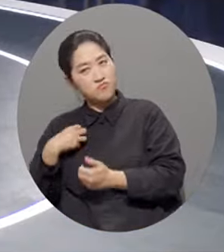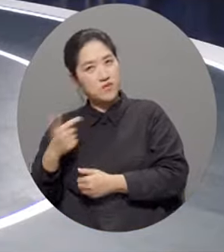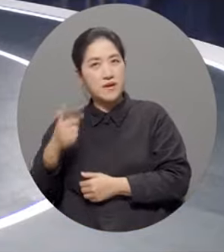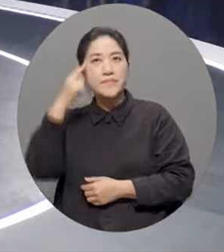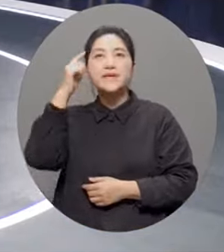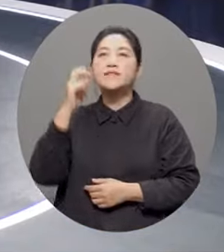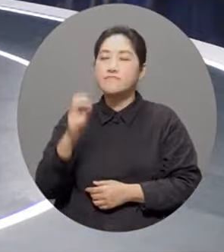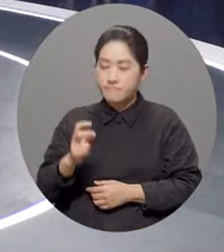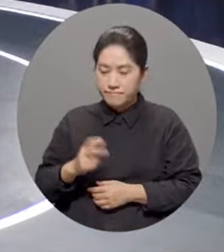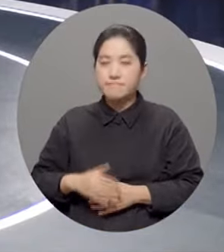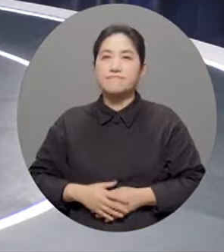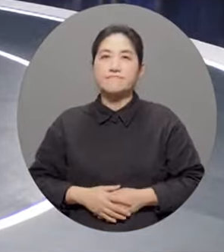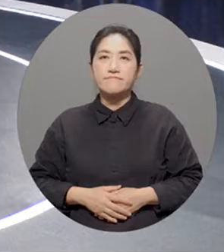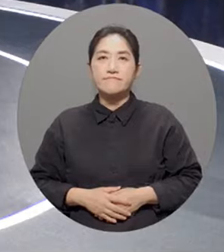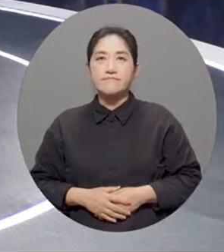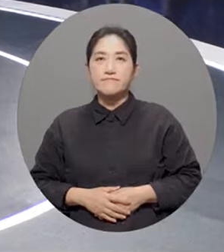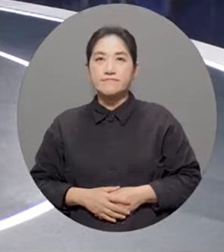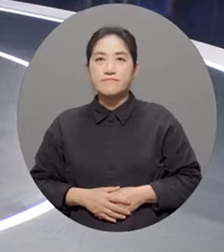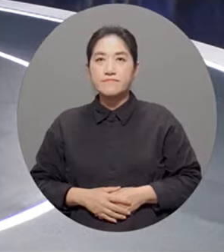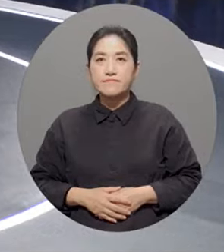(앵커) 오늘은 여기까지 듣겠습니다. 박소희 기자 잘 들었습니다.